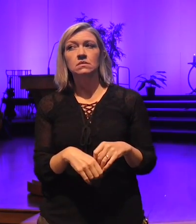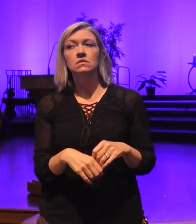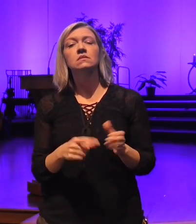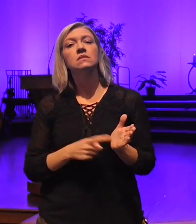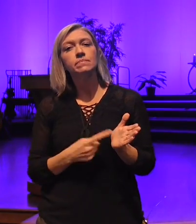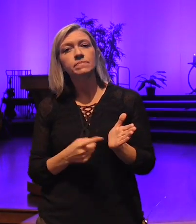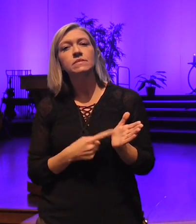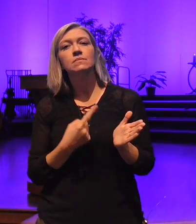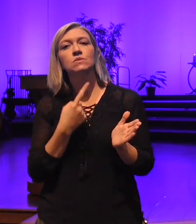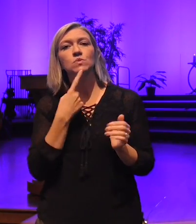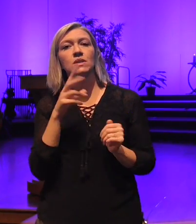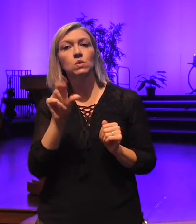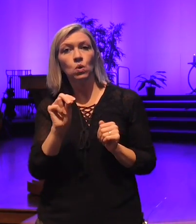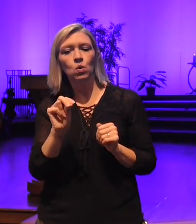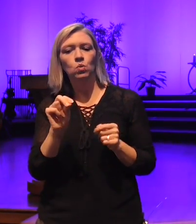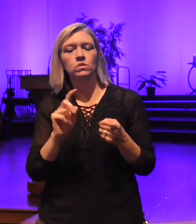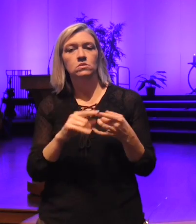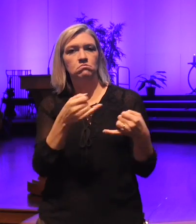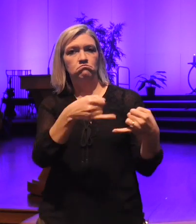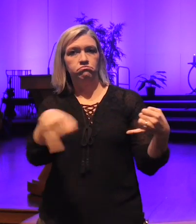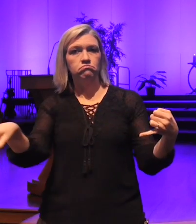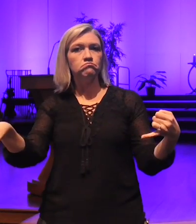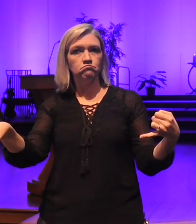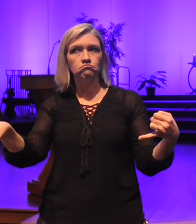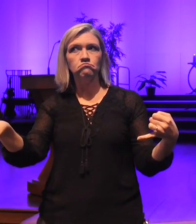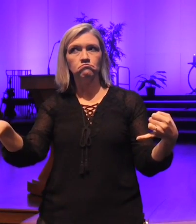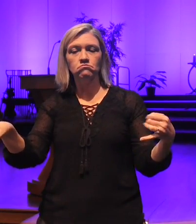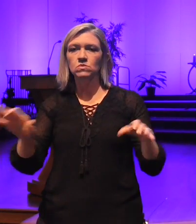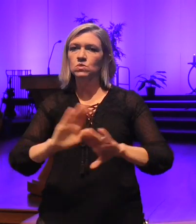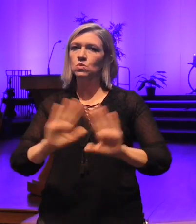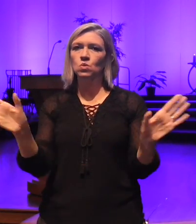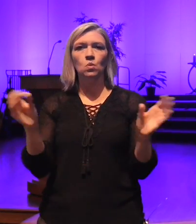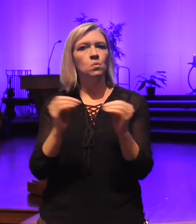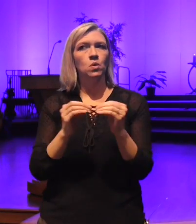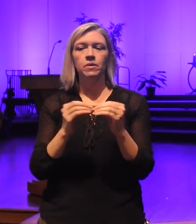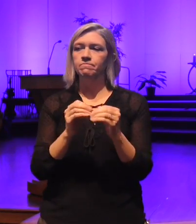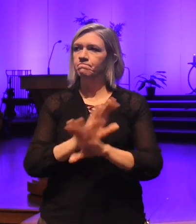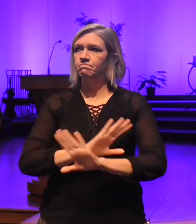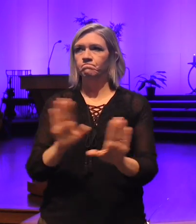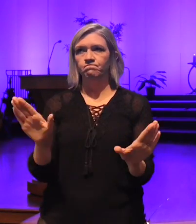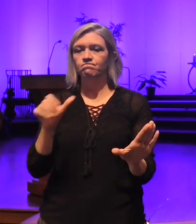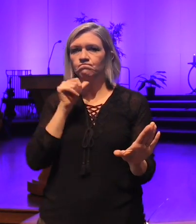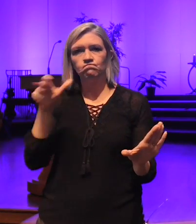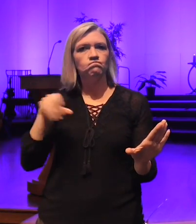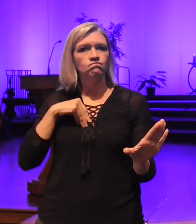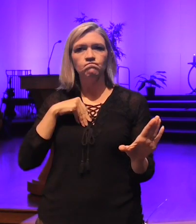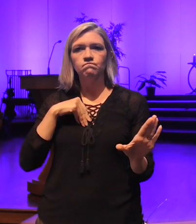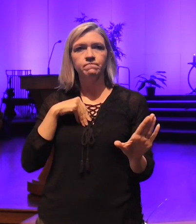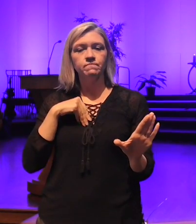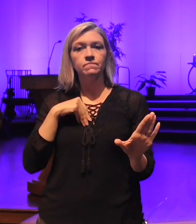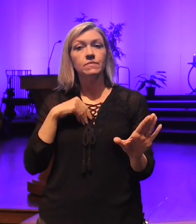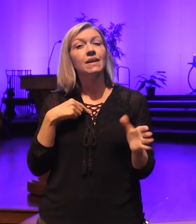no, para trazar una línea en la arena y no digas más de esto no más de esto te invito a estar con